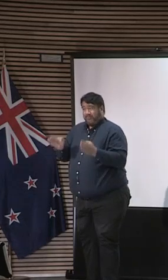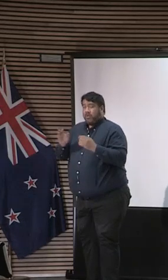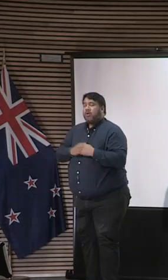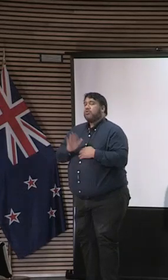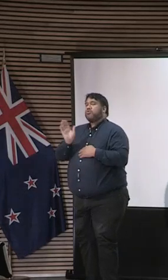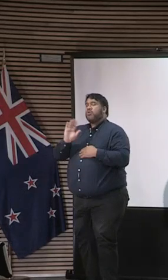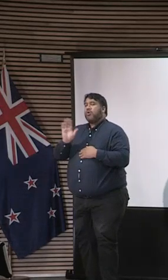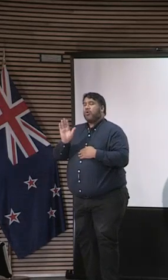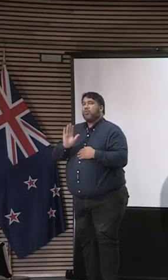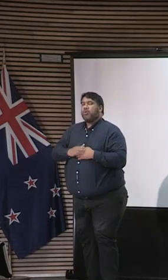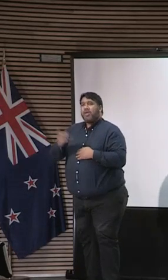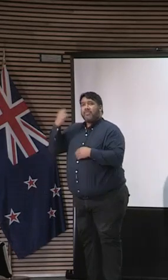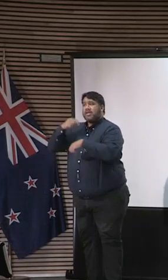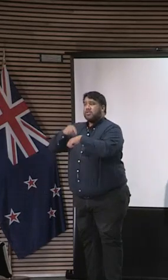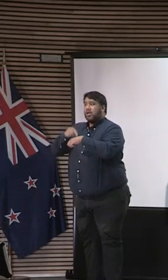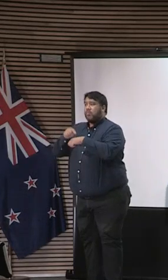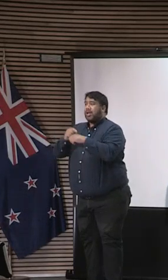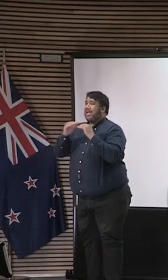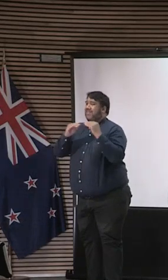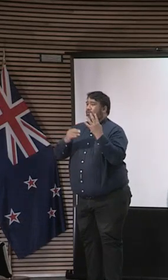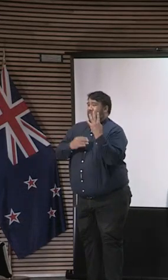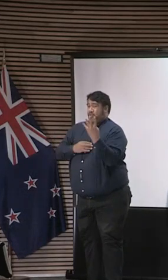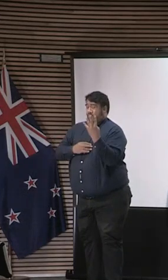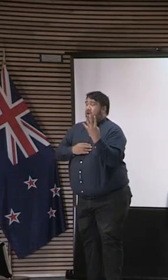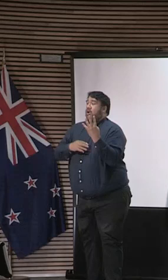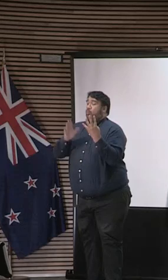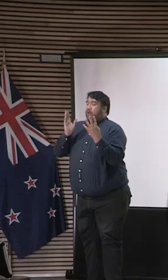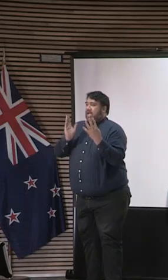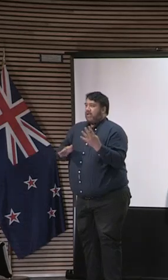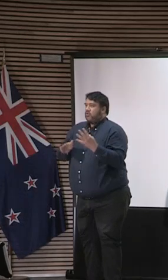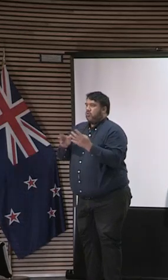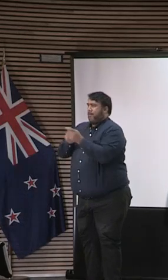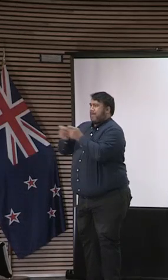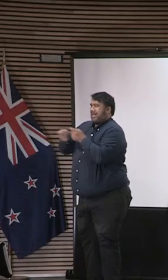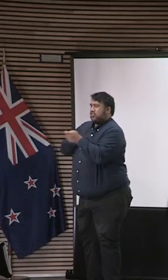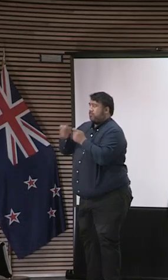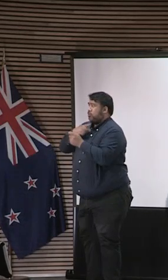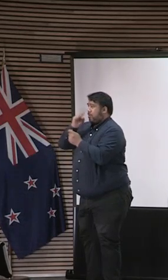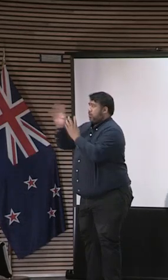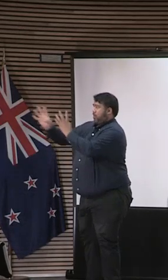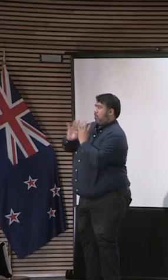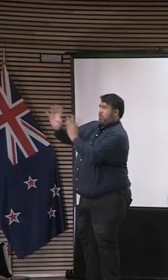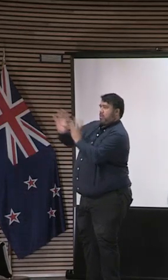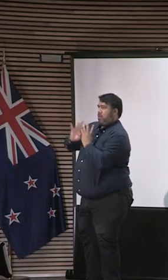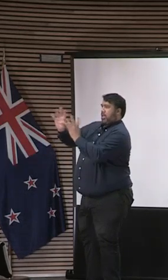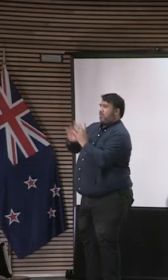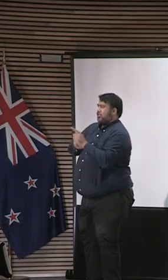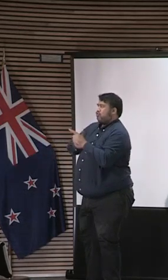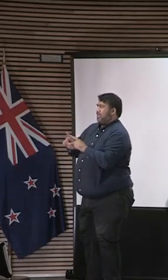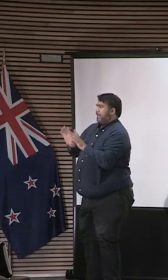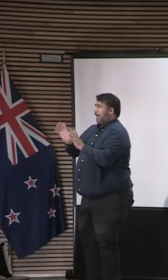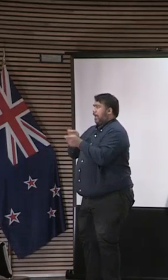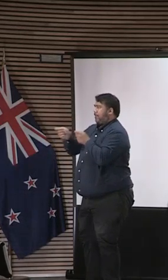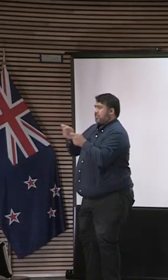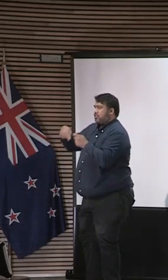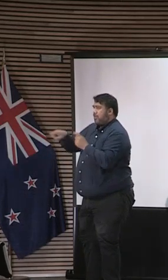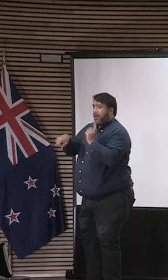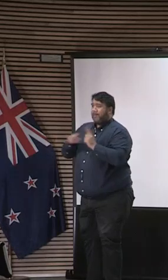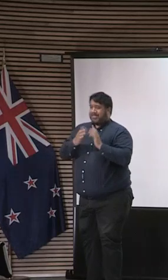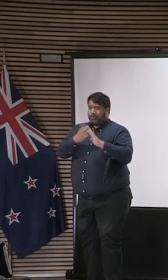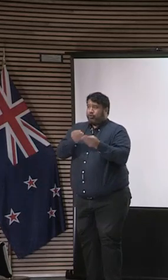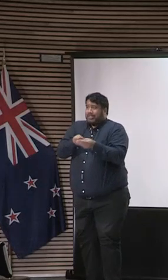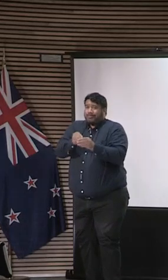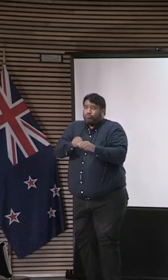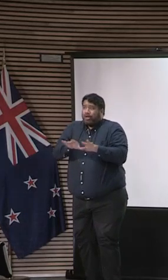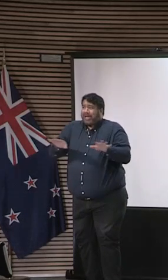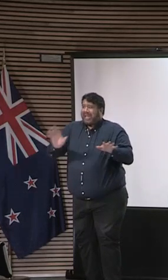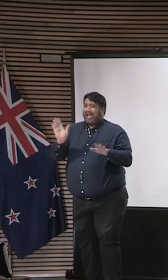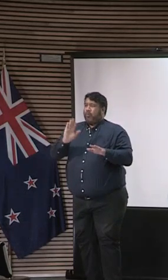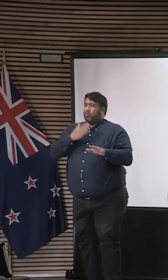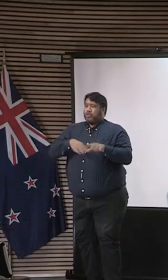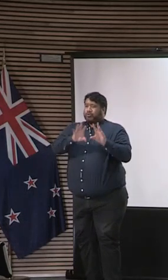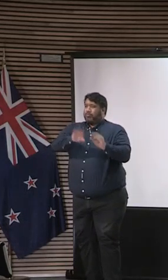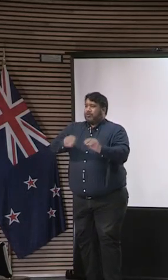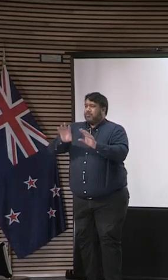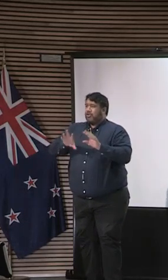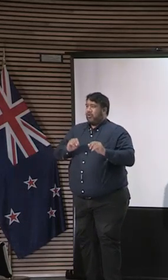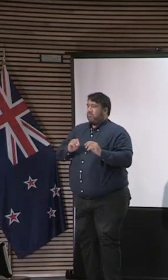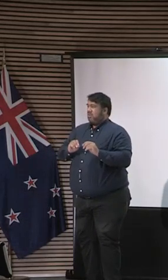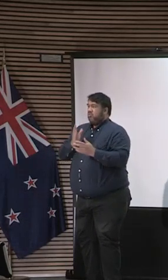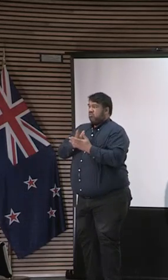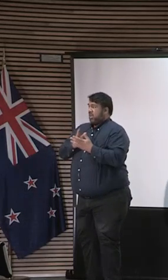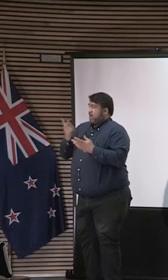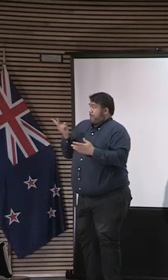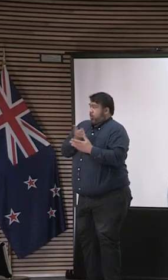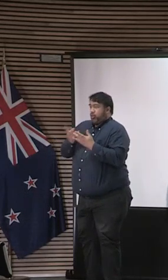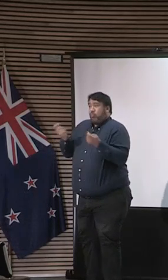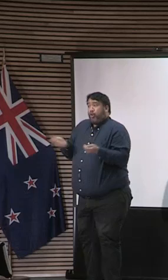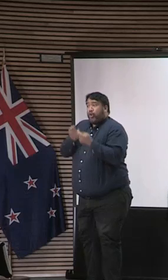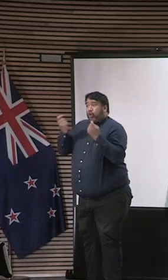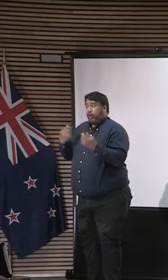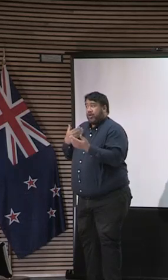mau i a maatau, kaore au e